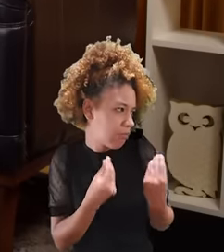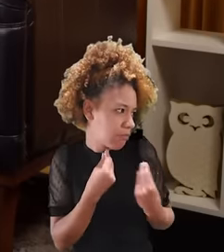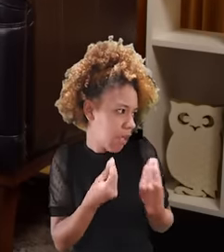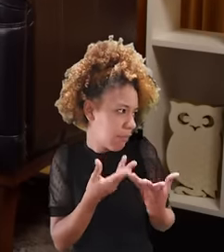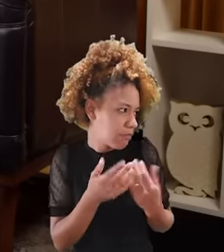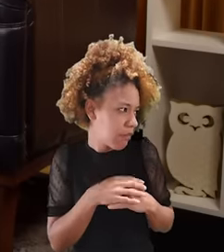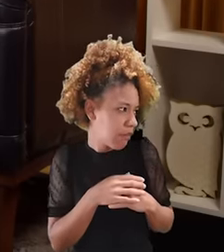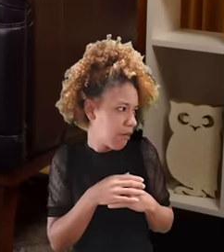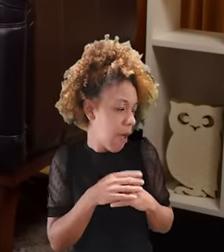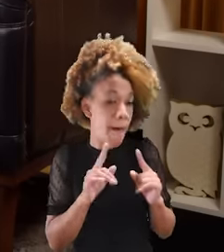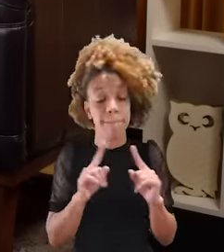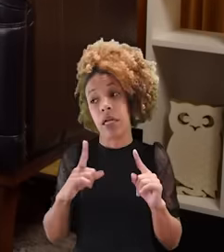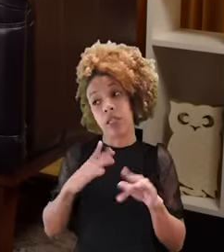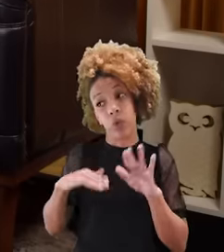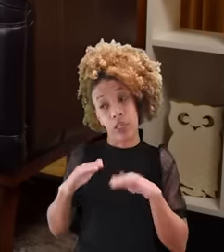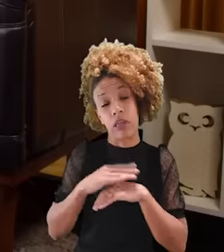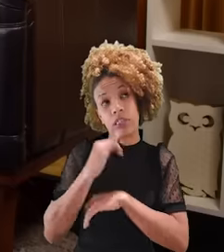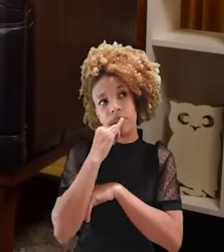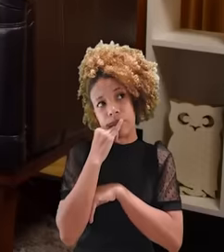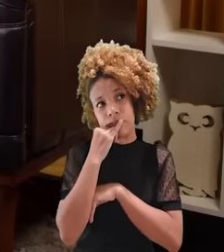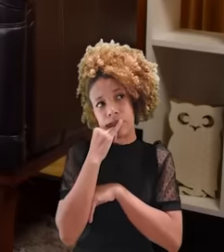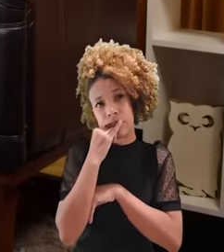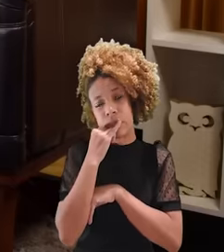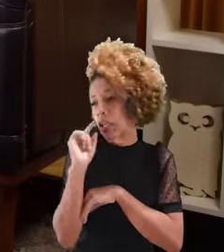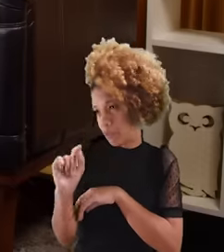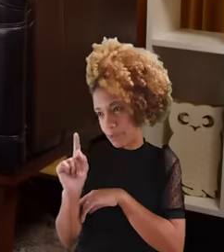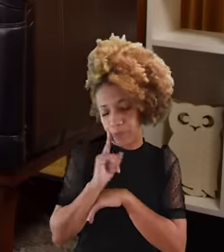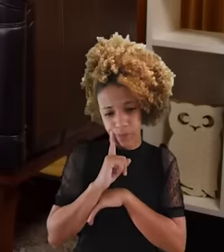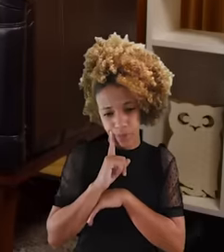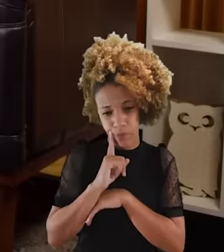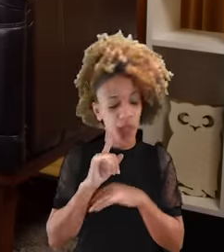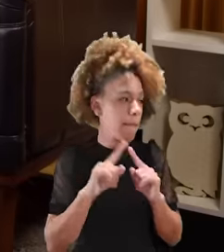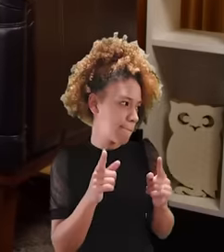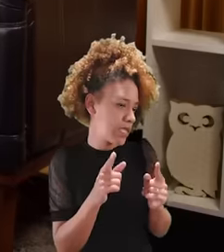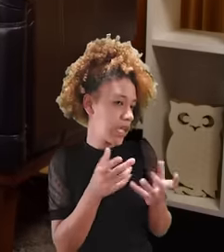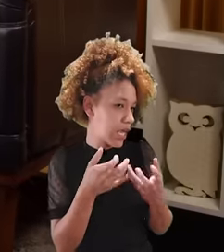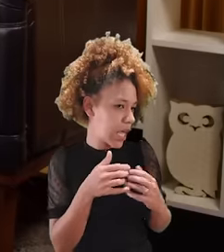vejo muito isso se o cara ele quer ser uma uma uma um papel em branco um papel em branco e aí